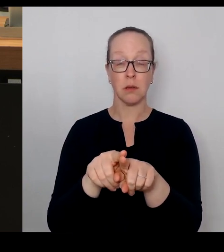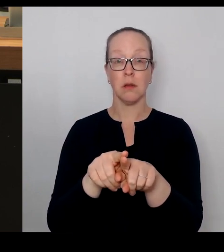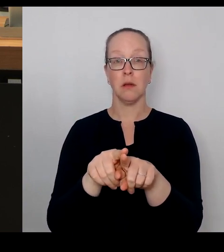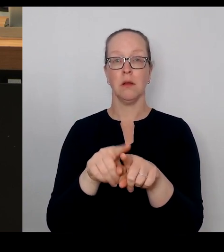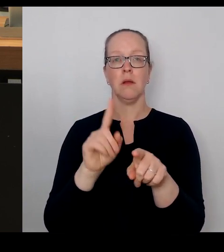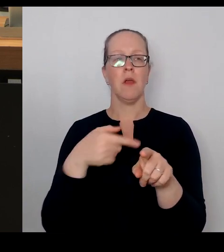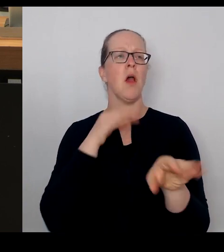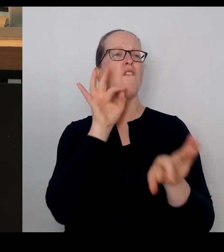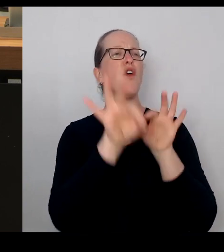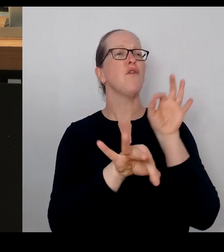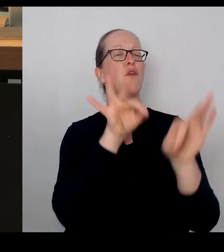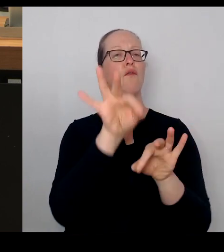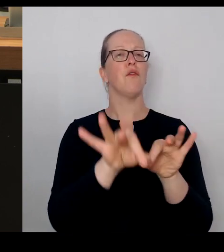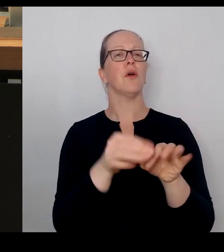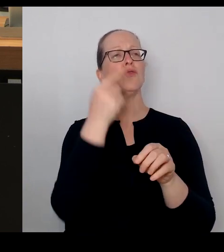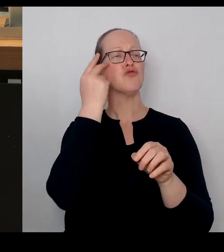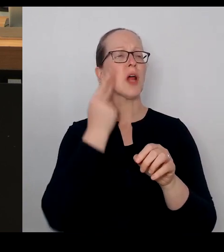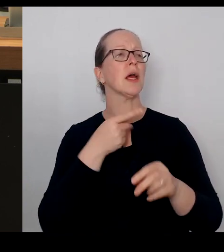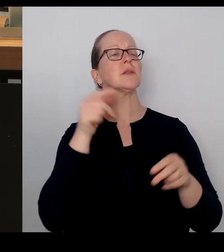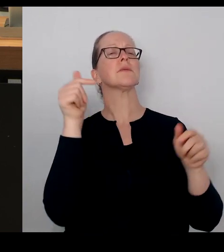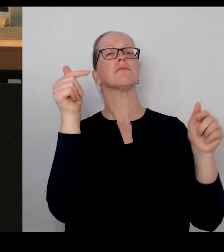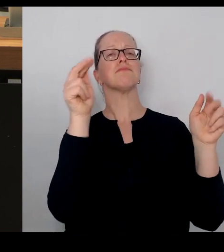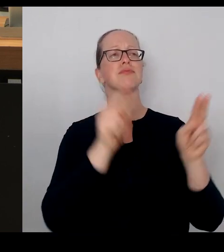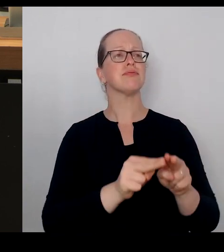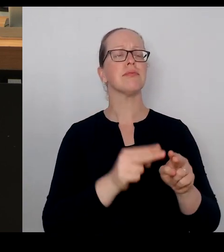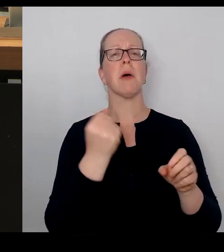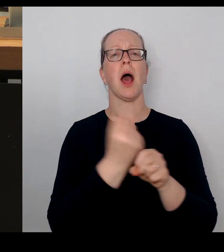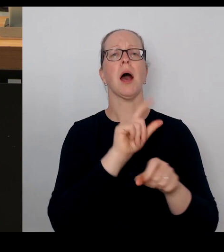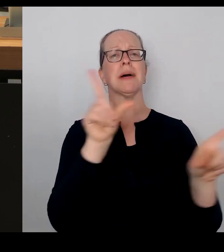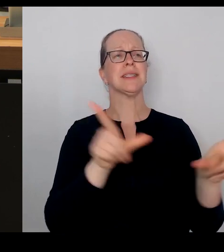bekommt, damit ihr einfach eine bessere, eine bessere Balance